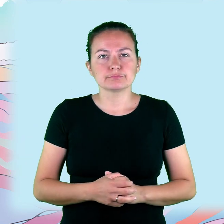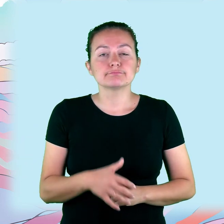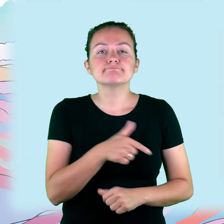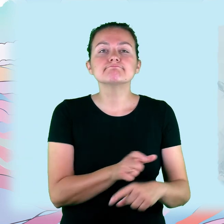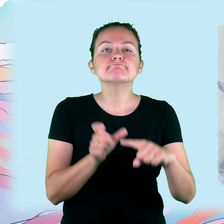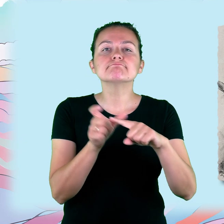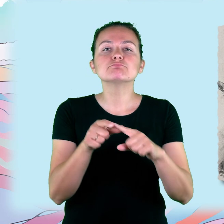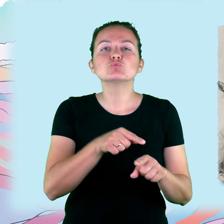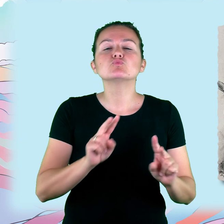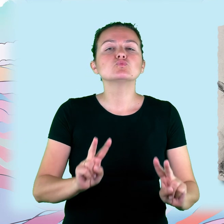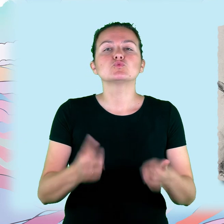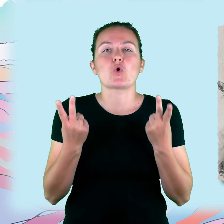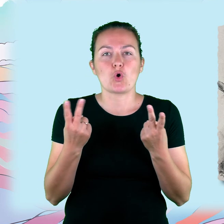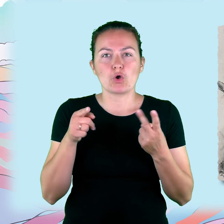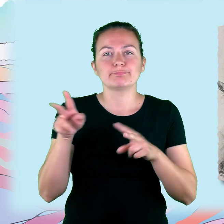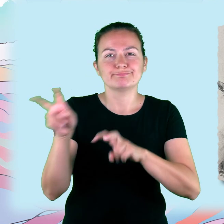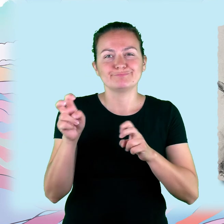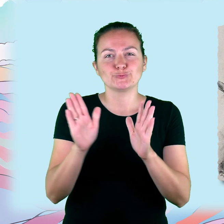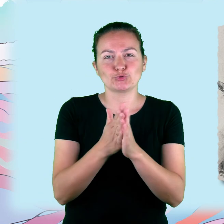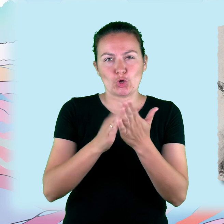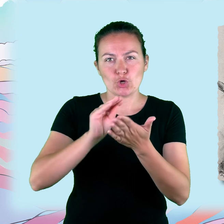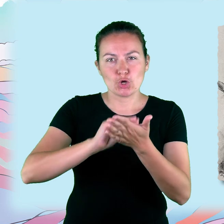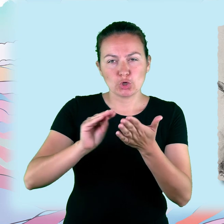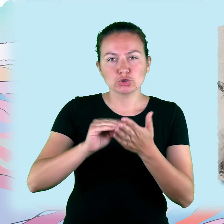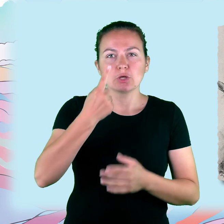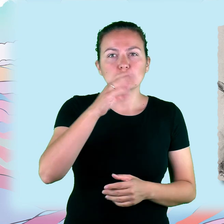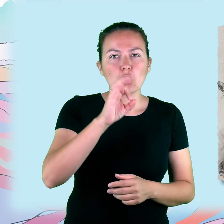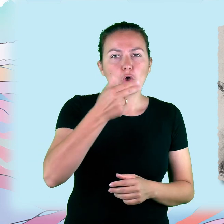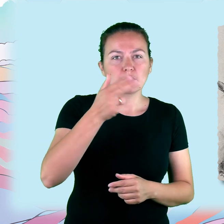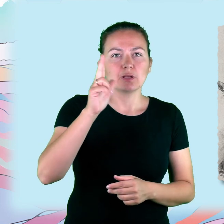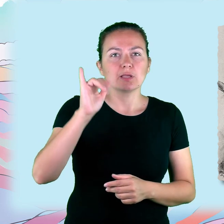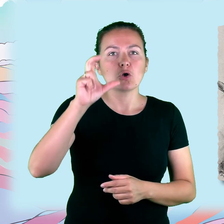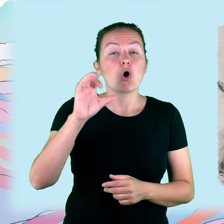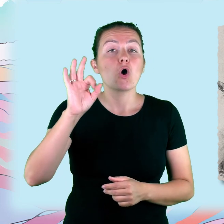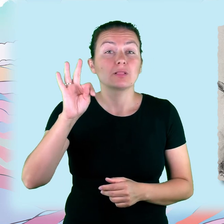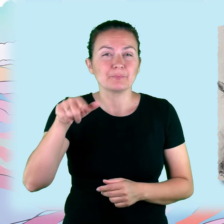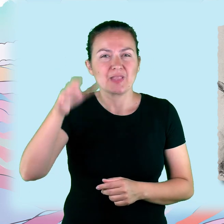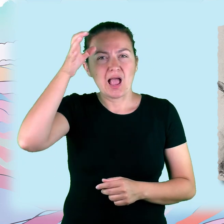Pochodzenie: Frazeologizm walczyć z wiatrakami pochodzi z powieści „Don Kichot”.